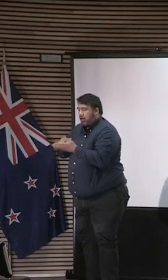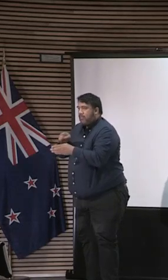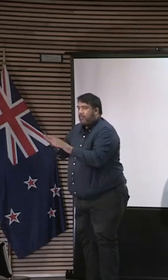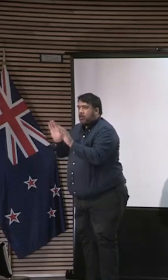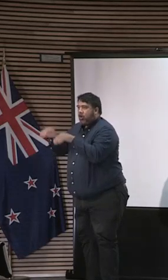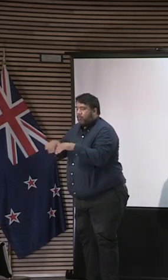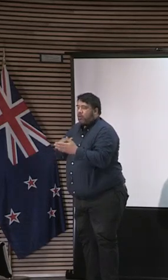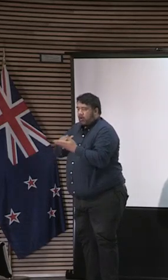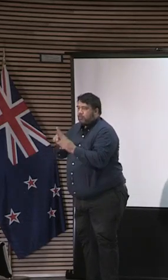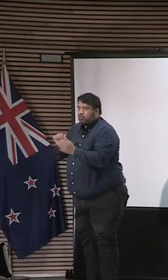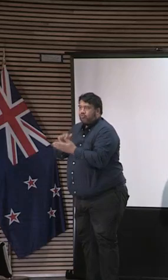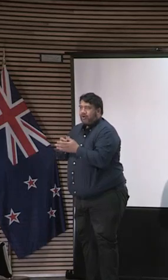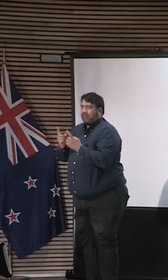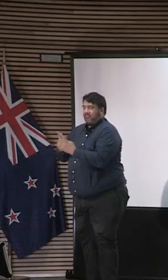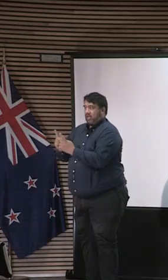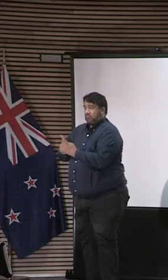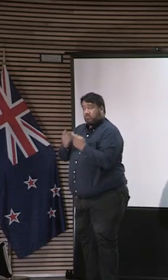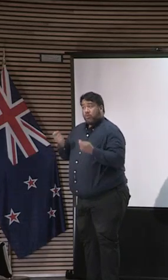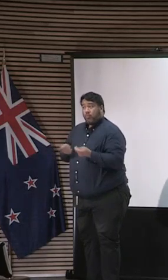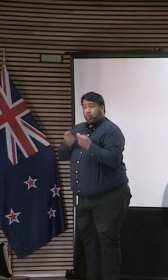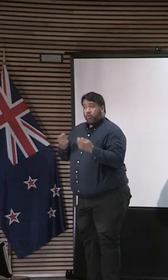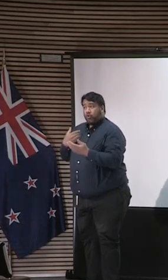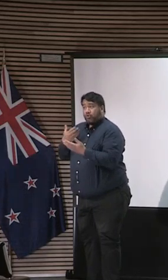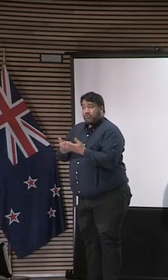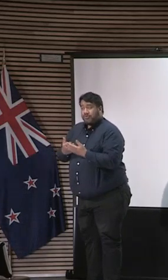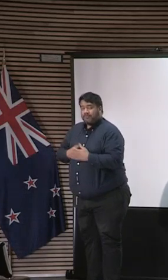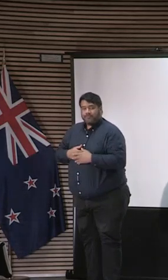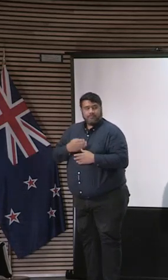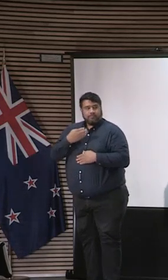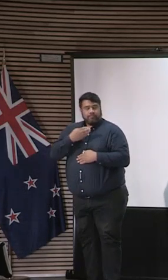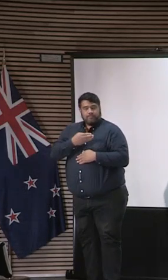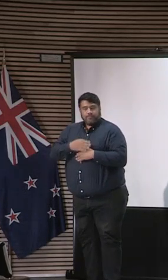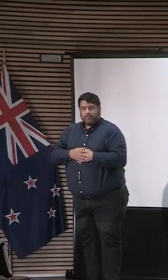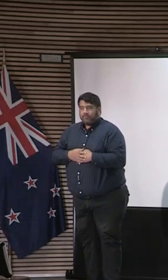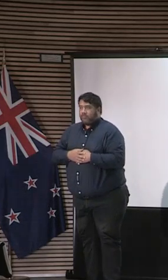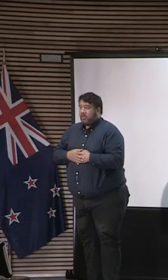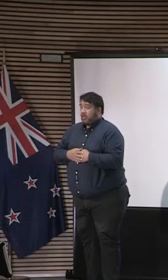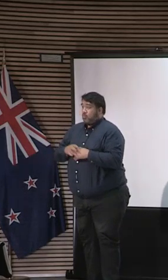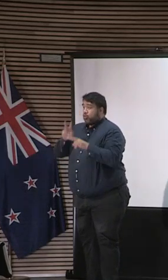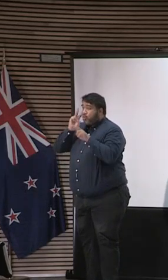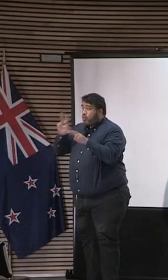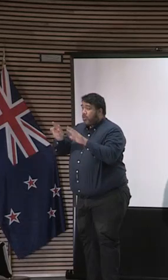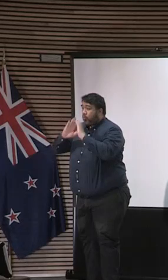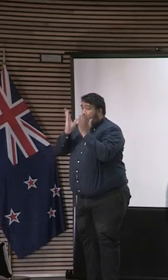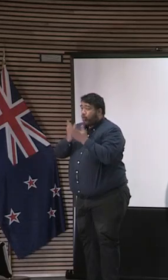te tupono ki te rohe. A ki taku mahara kua oti pai taatau, a,